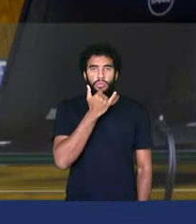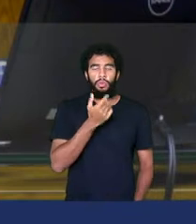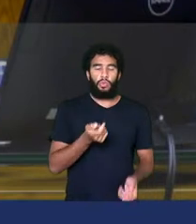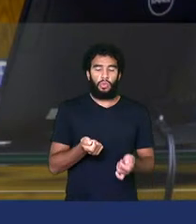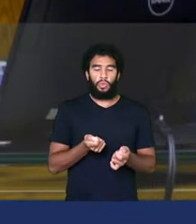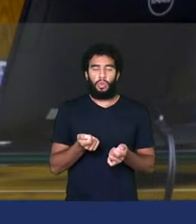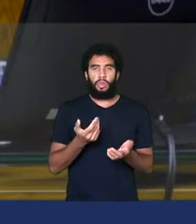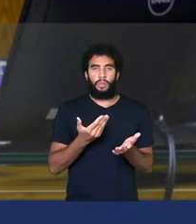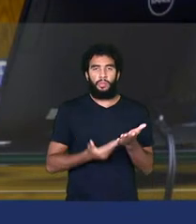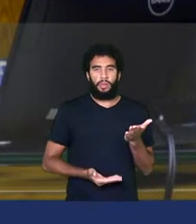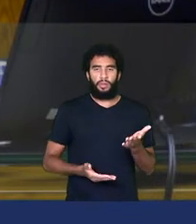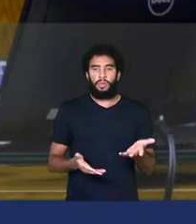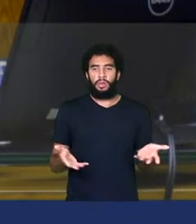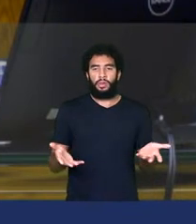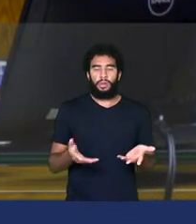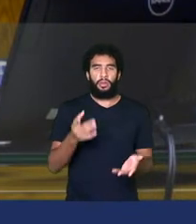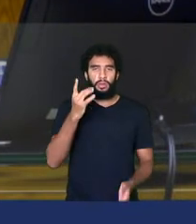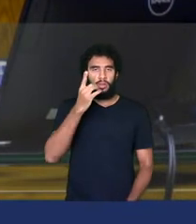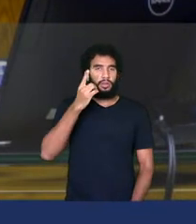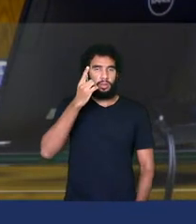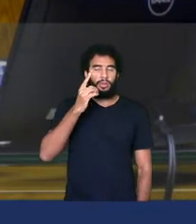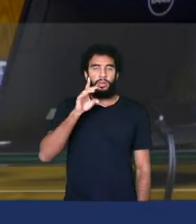PRESIDENTE. -- [PRESIDENTE]: OBRIGADO, DEPUTADO. GOSTARIA DE CONVIDAR A DEPUTADA BIA